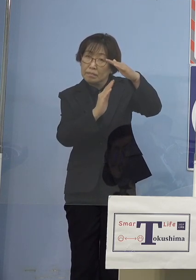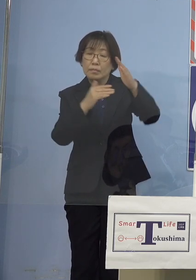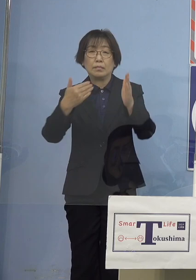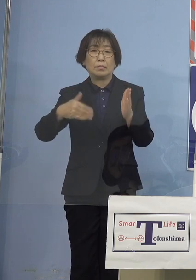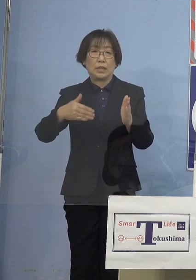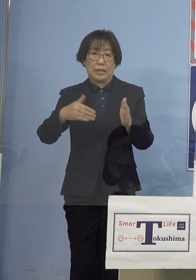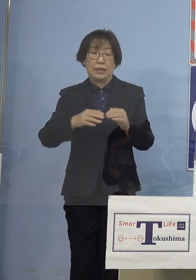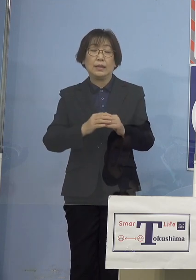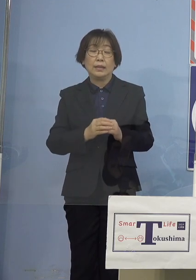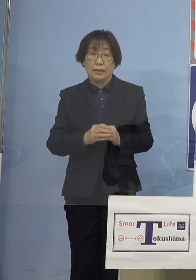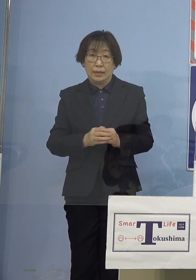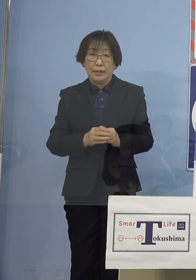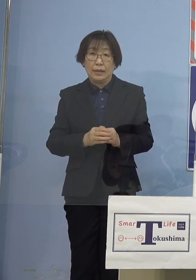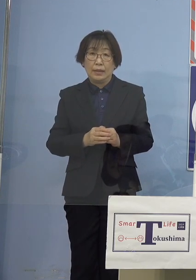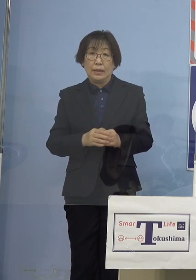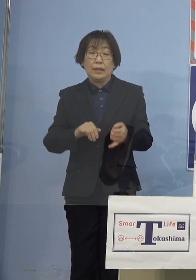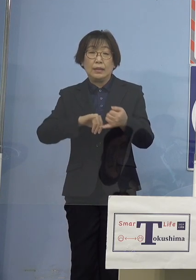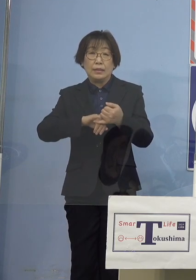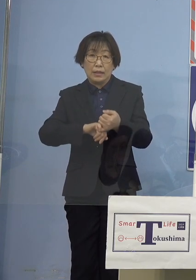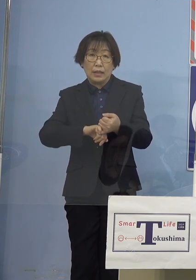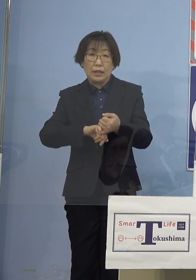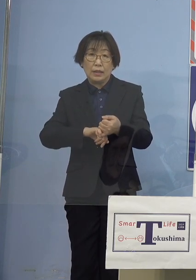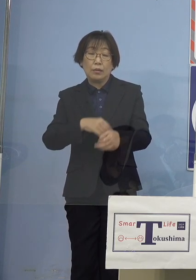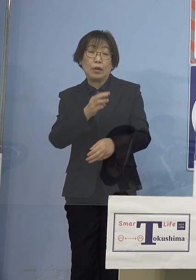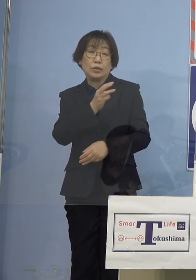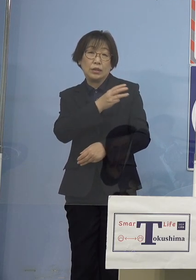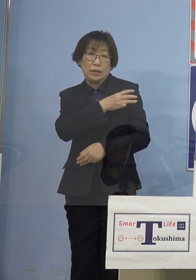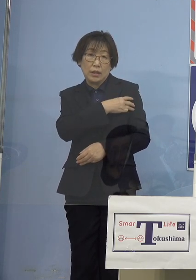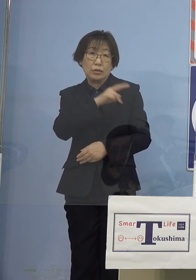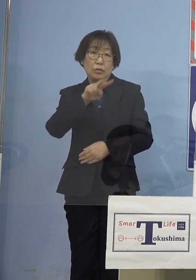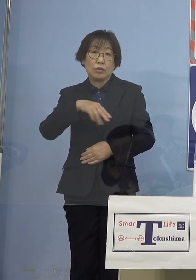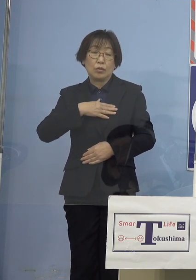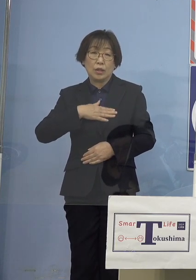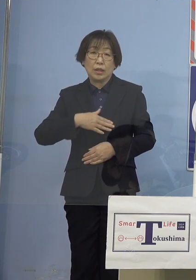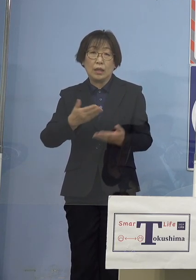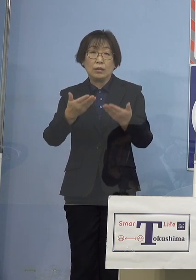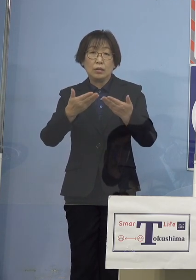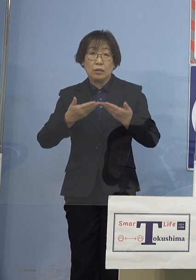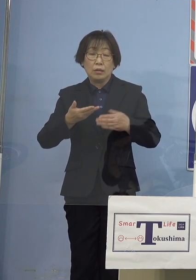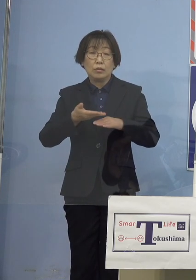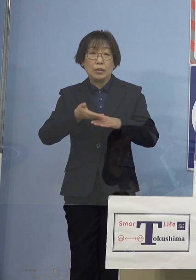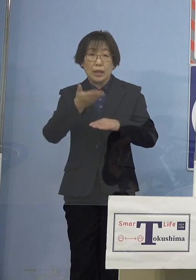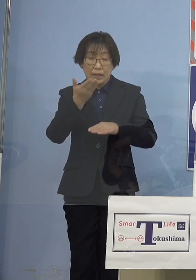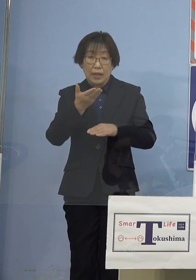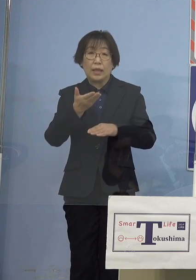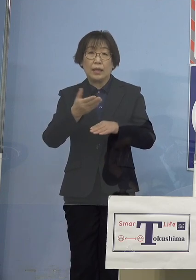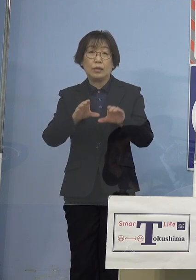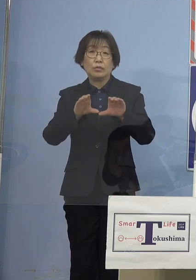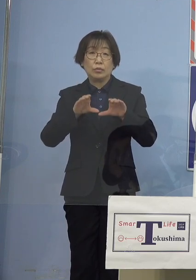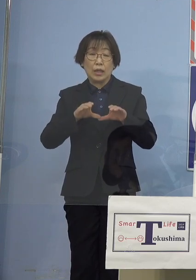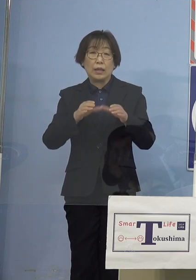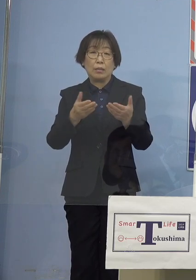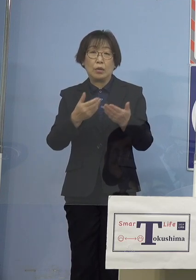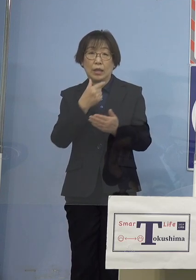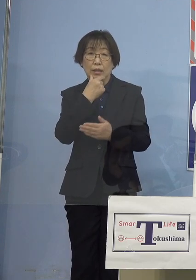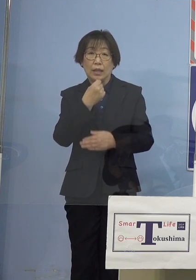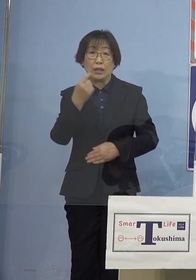是非、ワクチン接種、理解をいただいた上で 接種をお受けいただければと思います